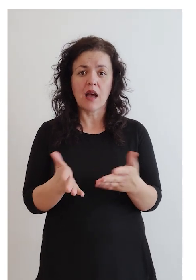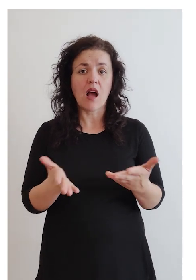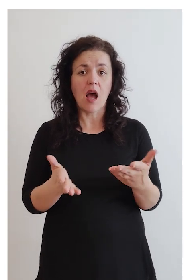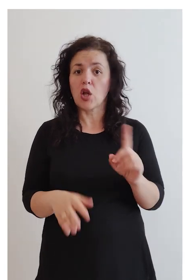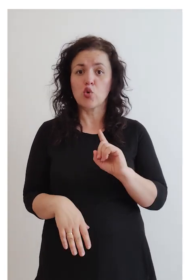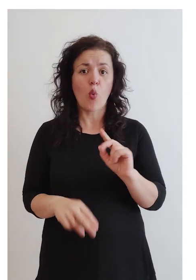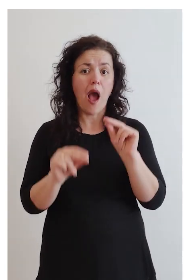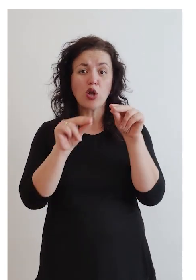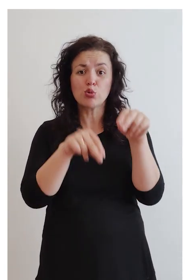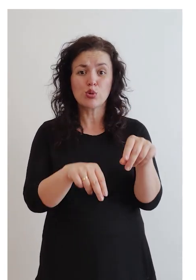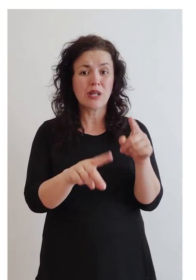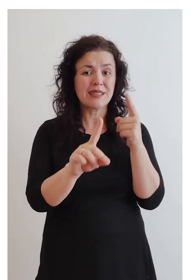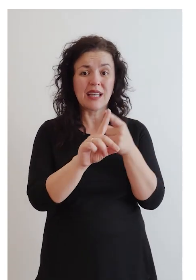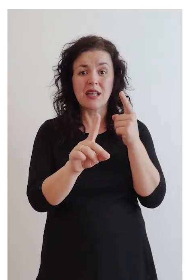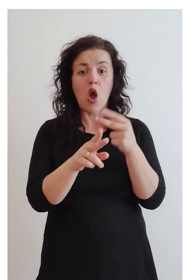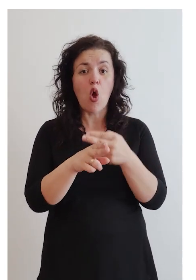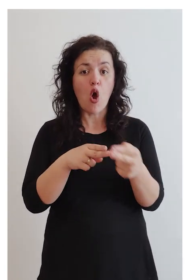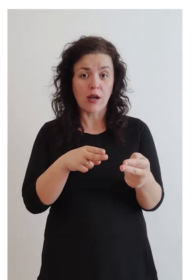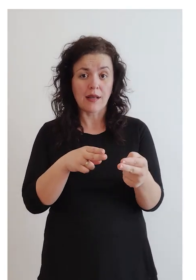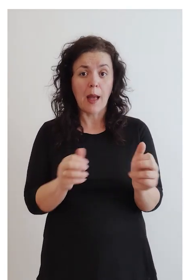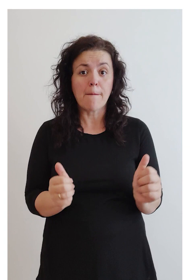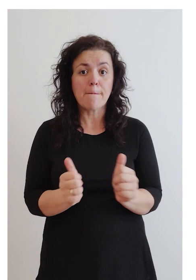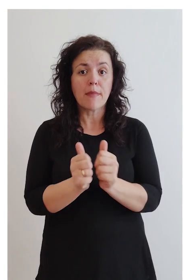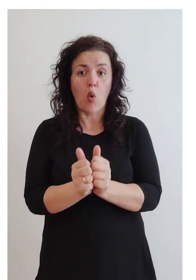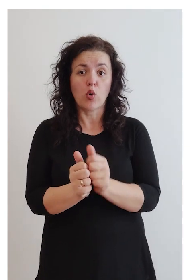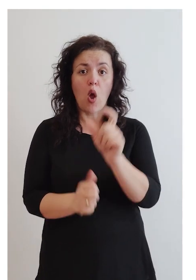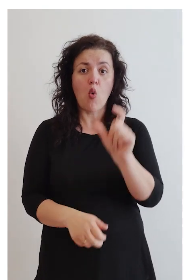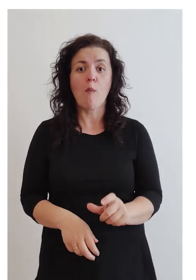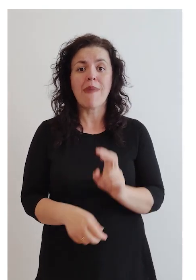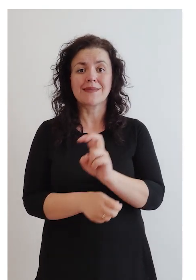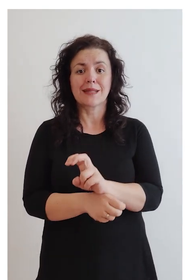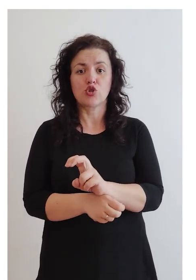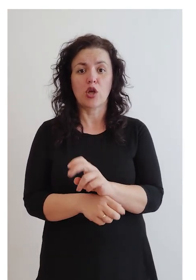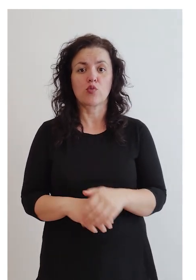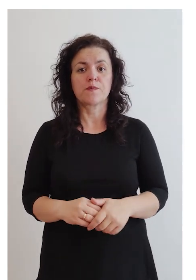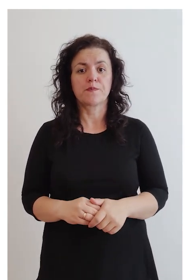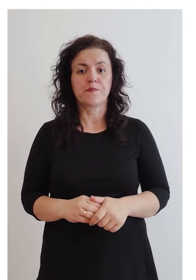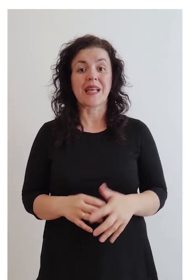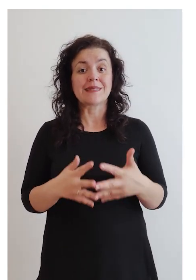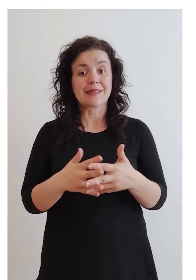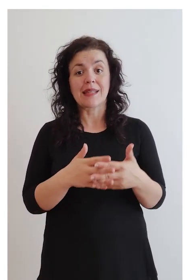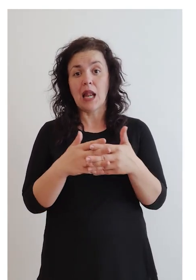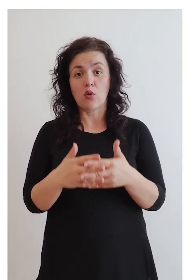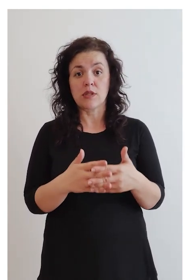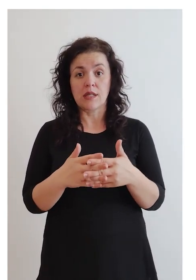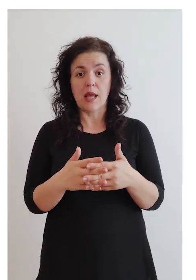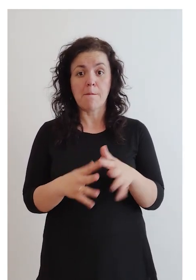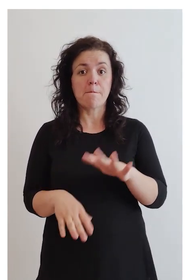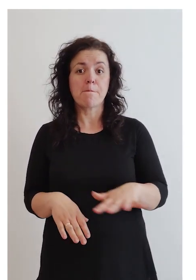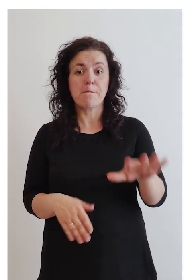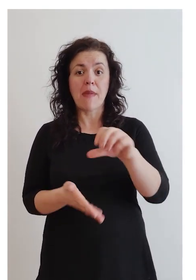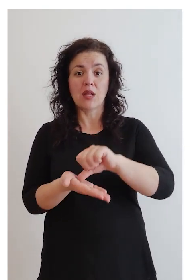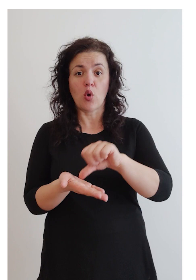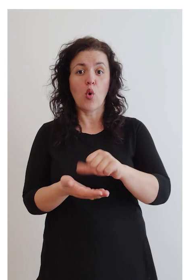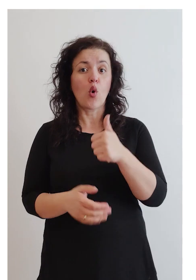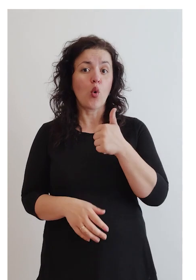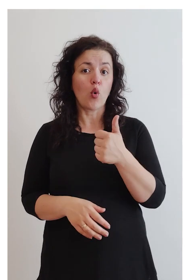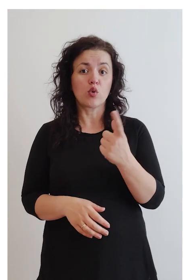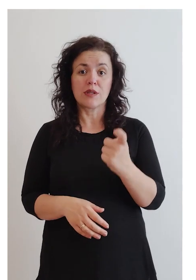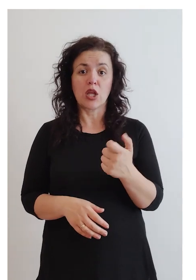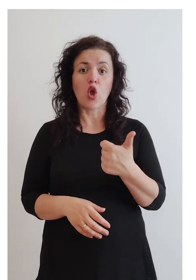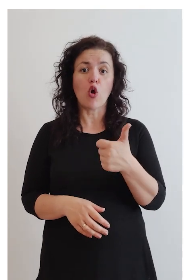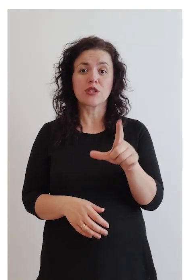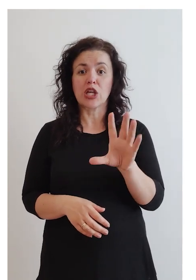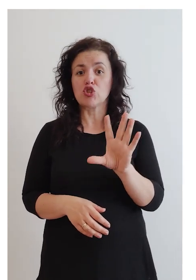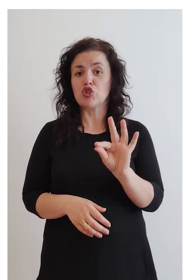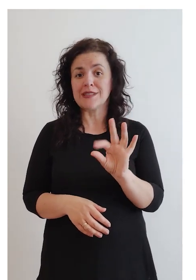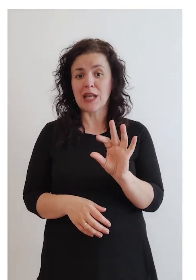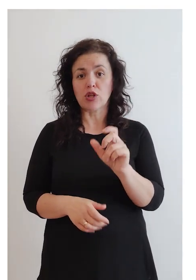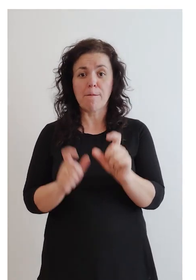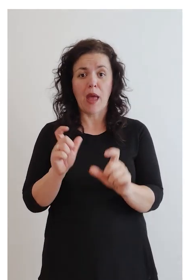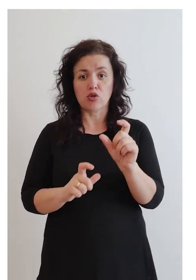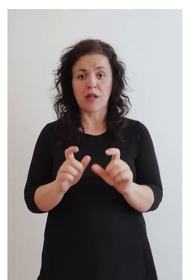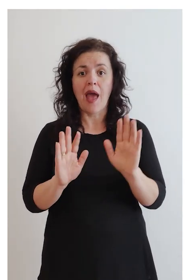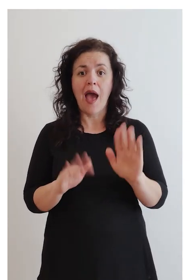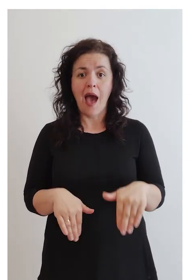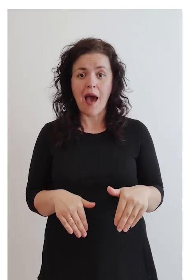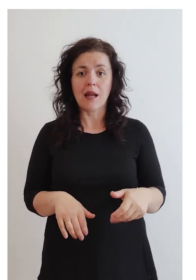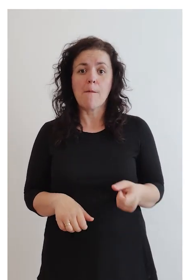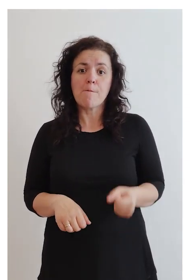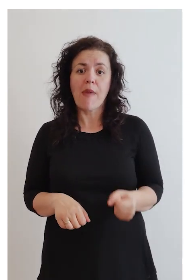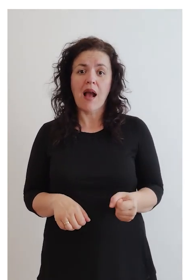În Statele Unite, în medie 1 din 150 de persoane are bagajele de cală direcționate greșit sau lăsate în urmă în fiecare an